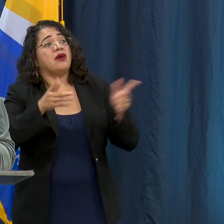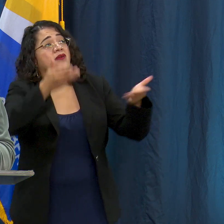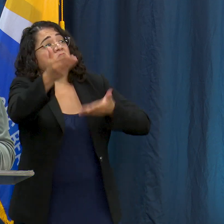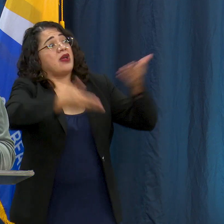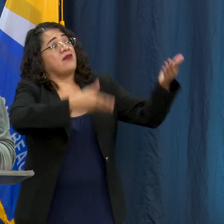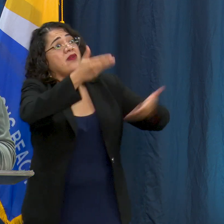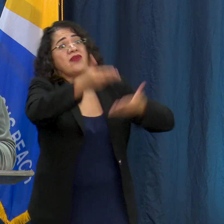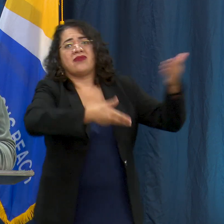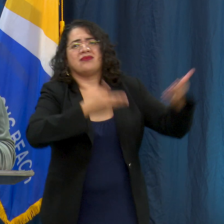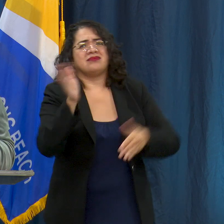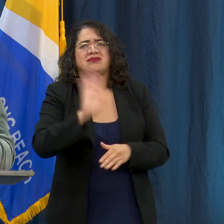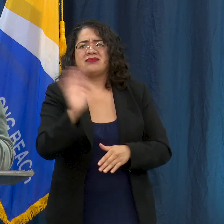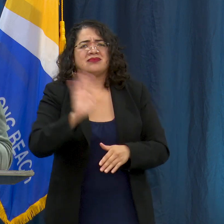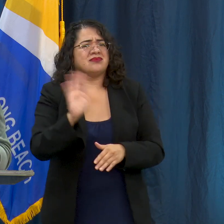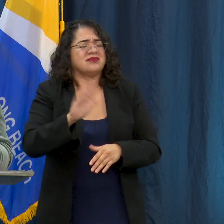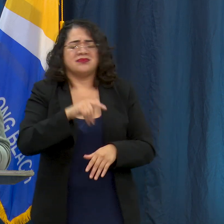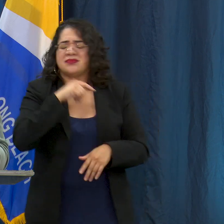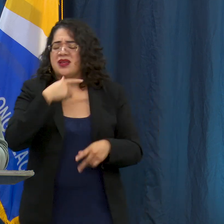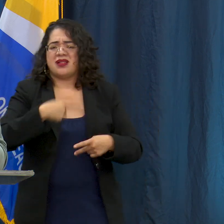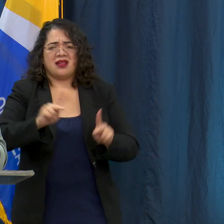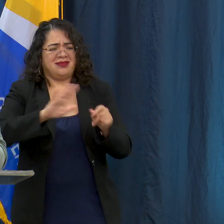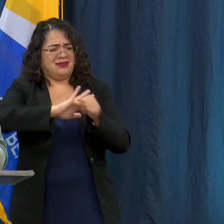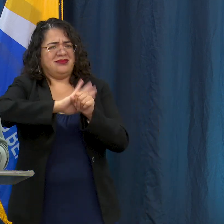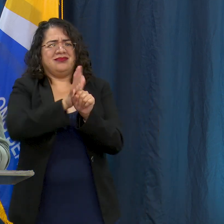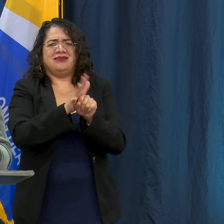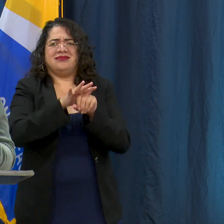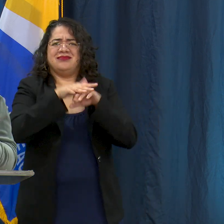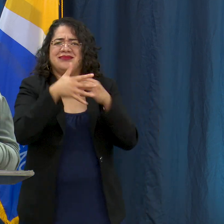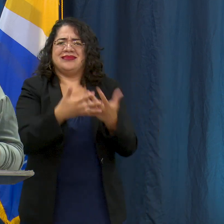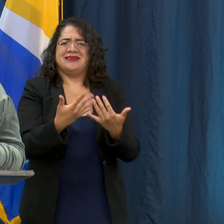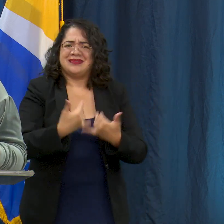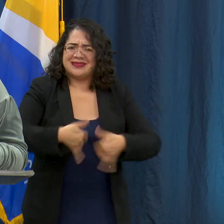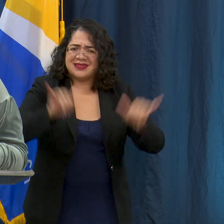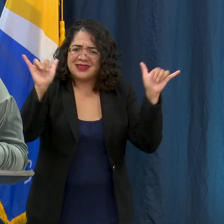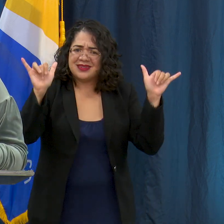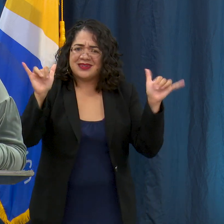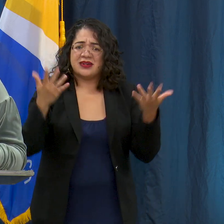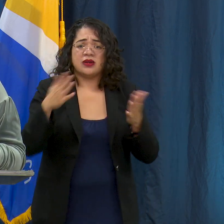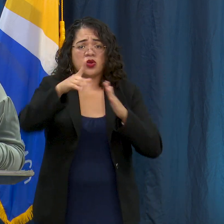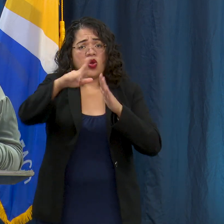porque entre mas tiempo Truman con otras personas de otro cigars pueden probe a